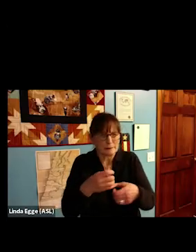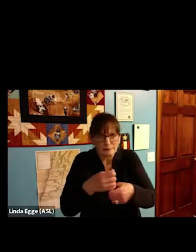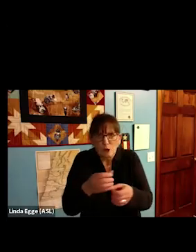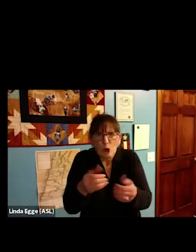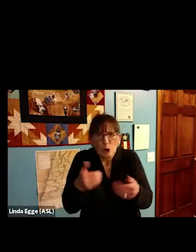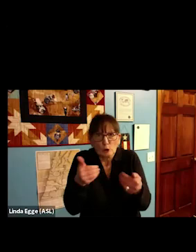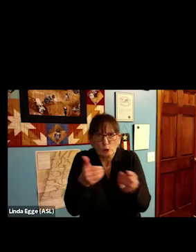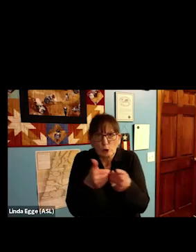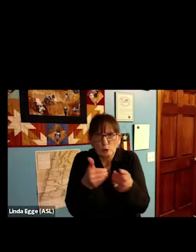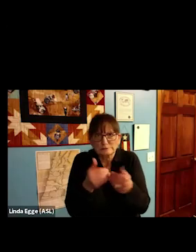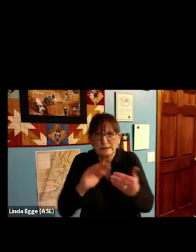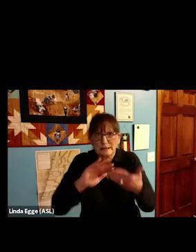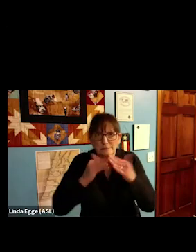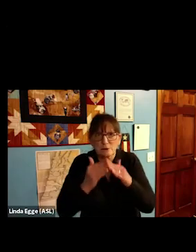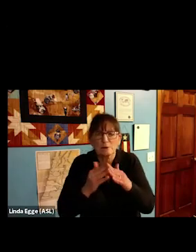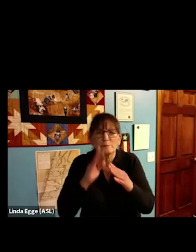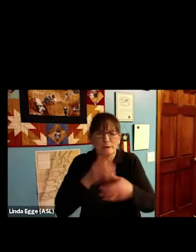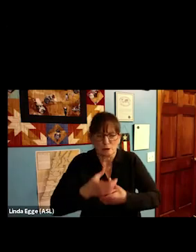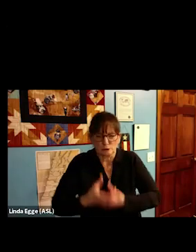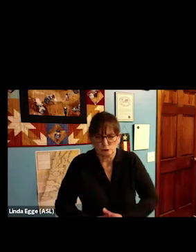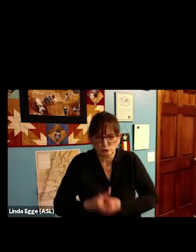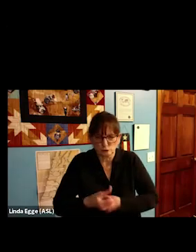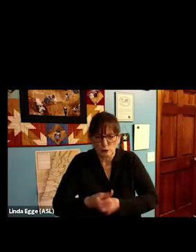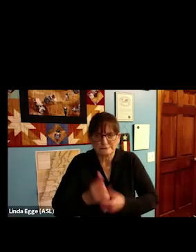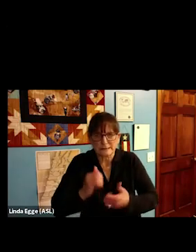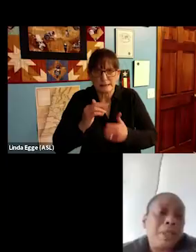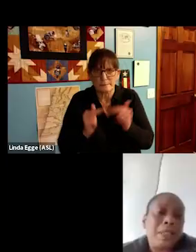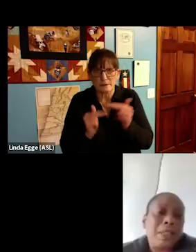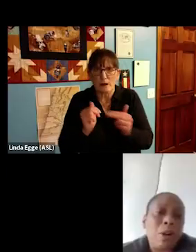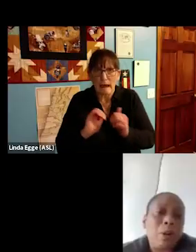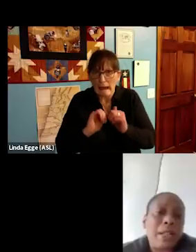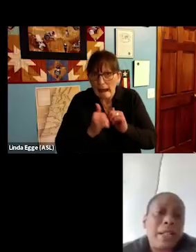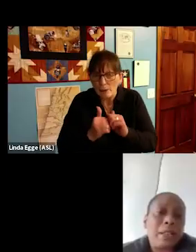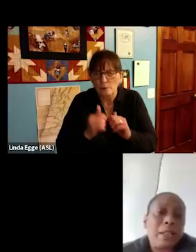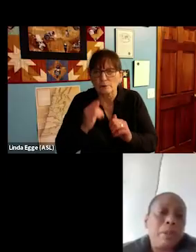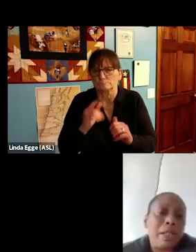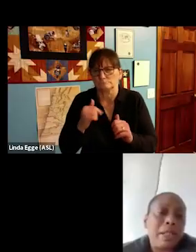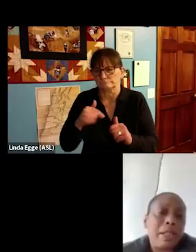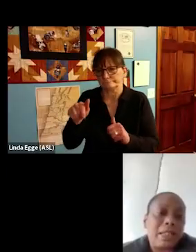de ingresos públicos. Voy a continuar con la siguiente diapositiva, la número 22.